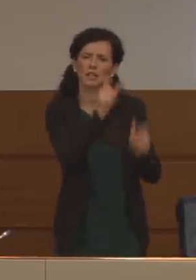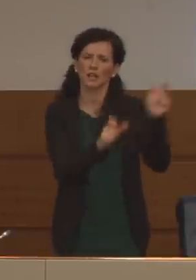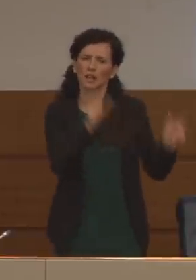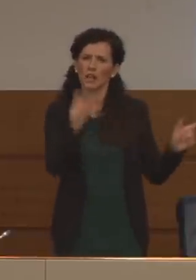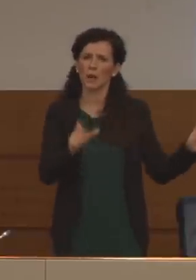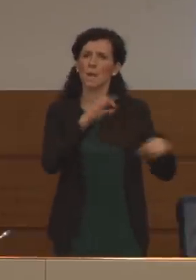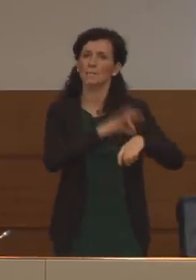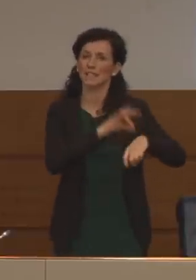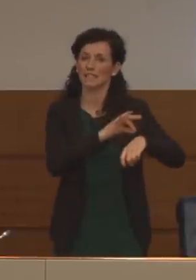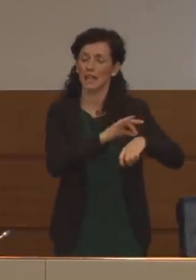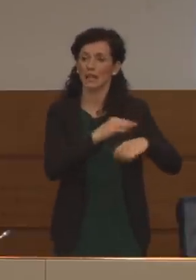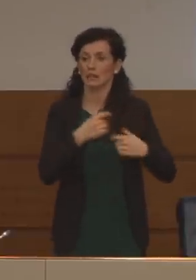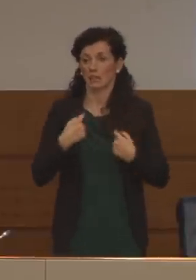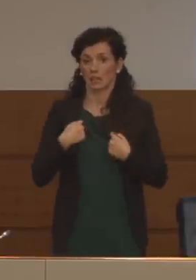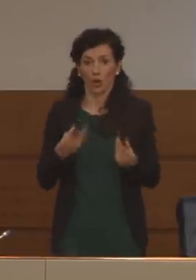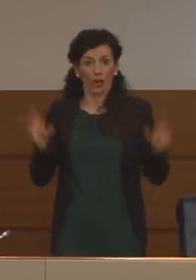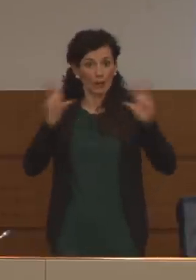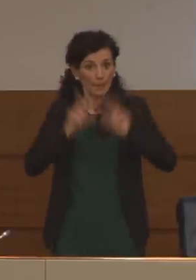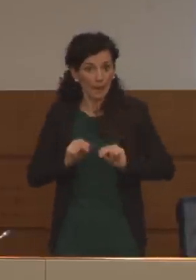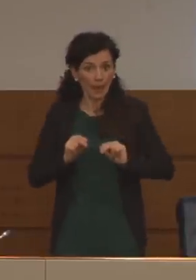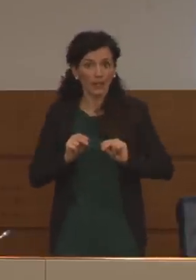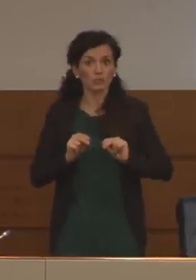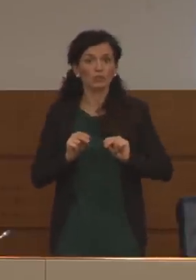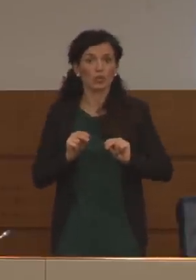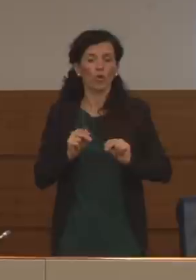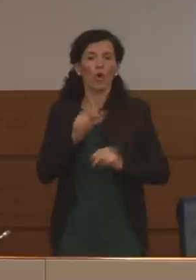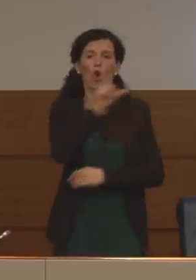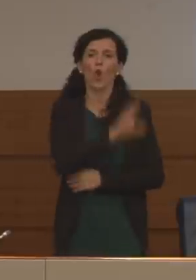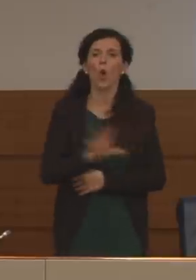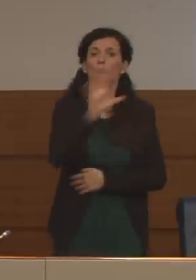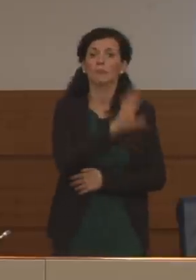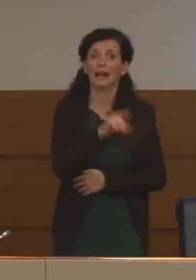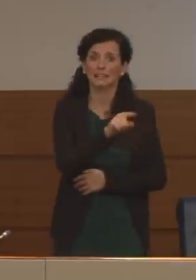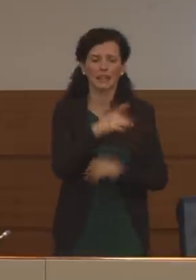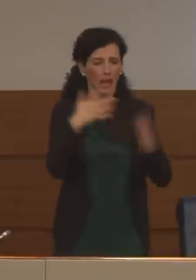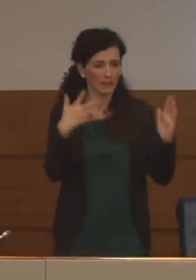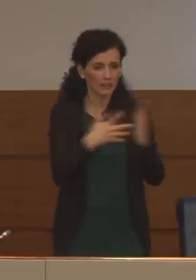Torno a ripetere, quando la regione Lombardia è in difficoltà ci chiede di